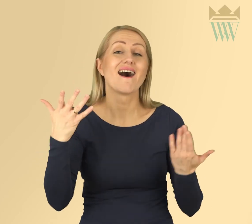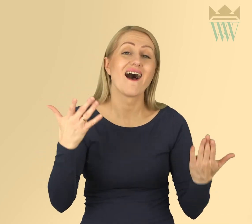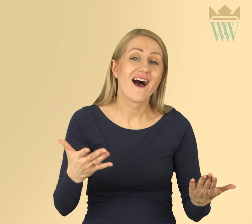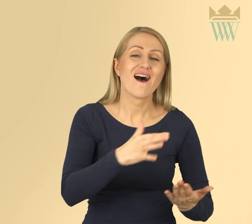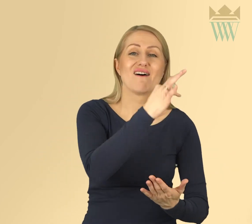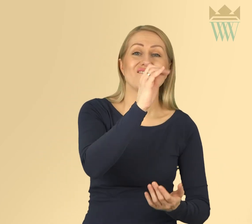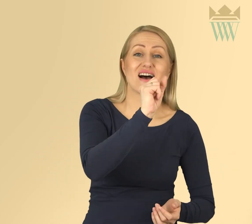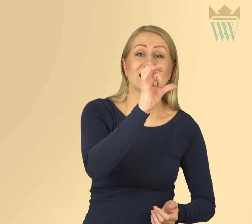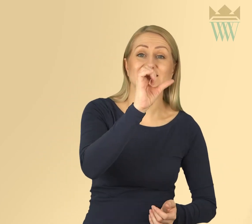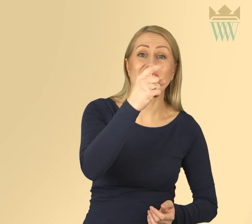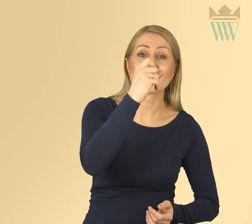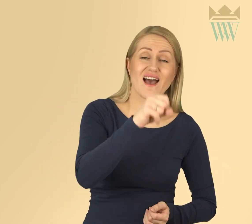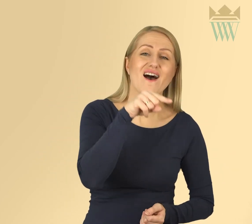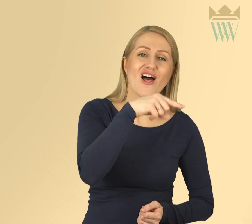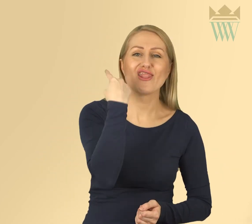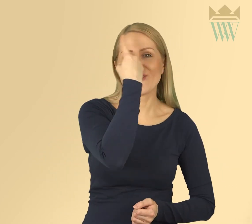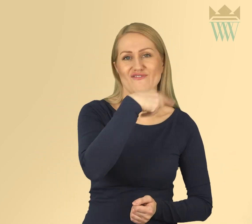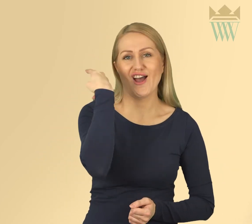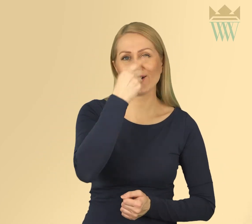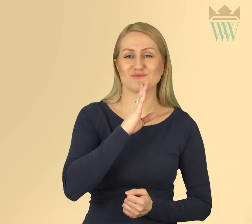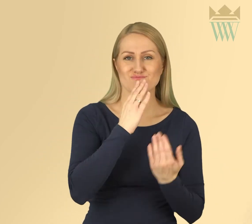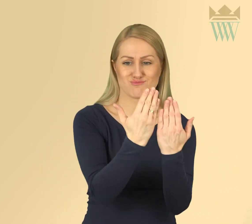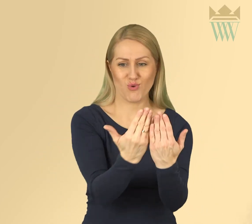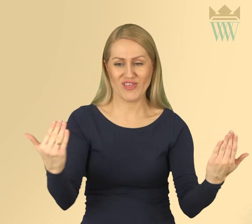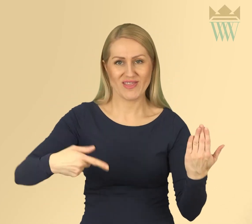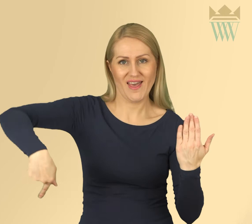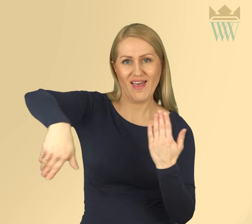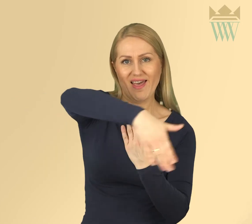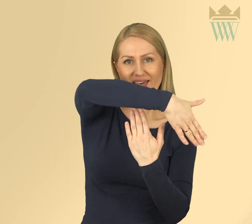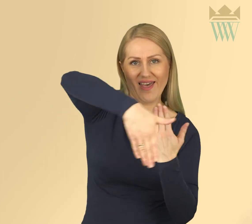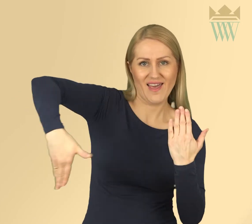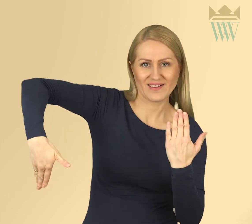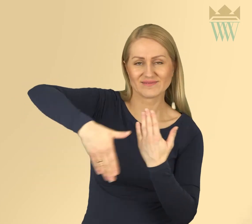A fasada to przecież właśnie twarz budynku.